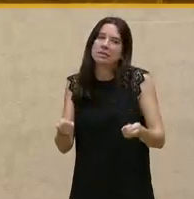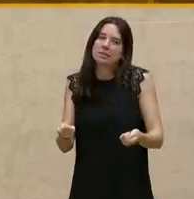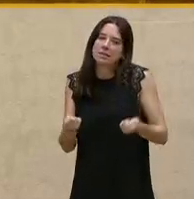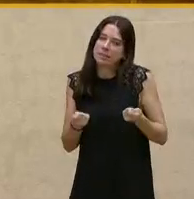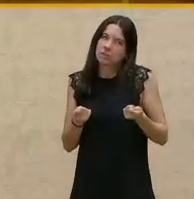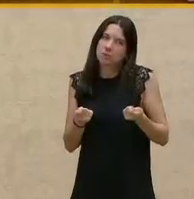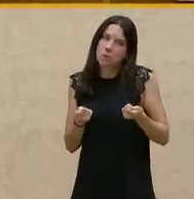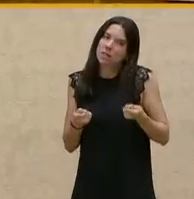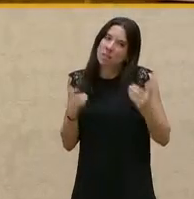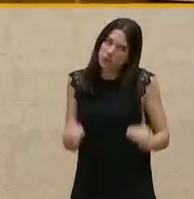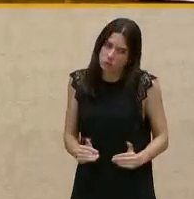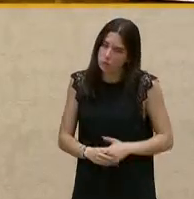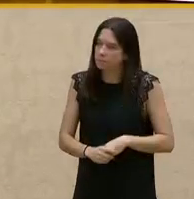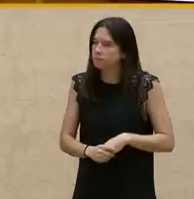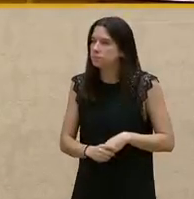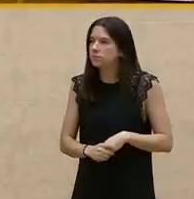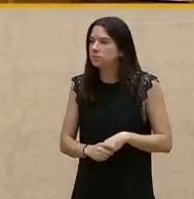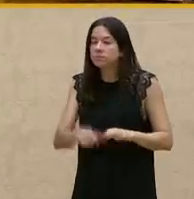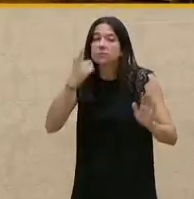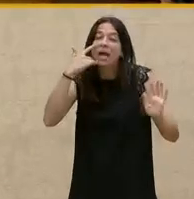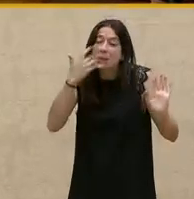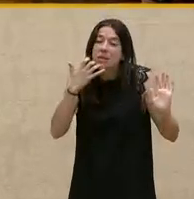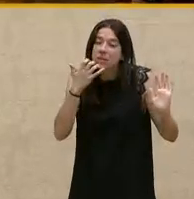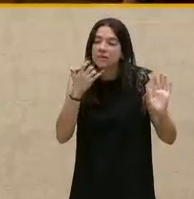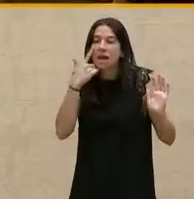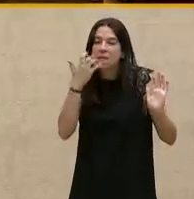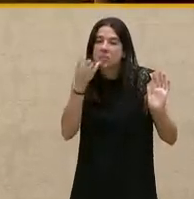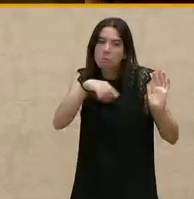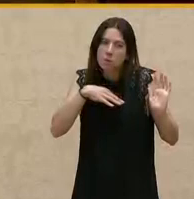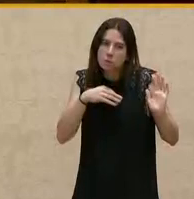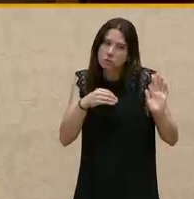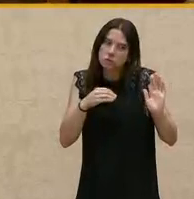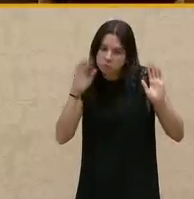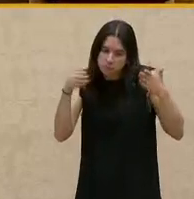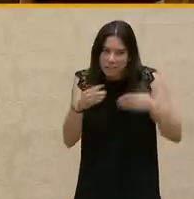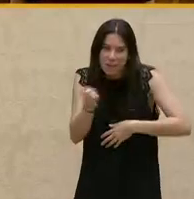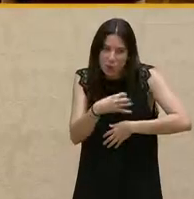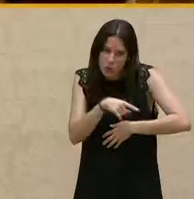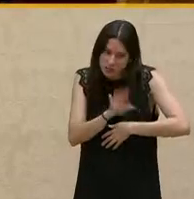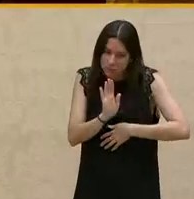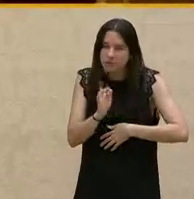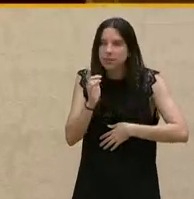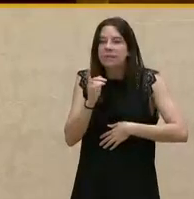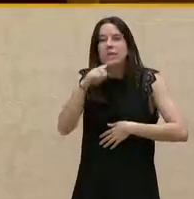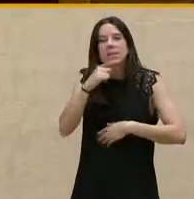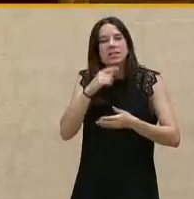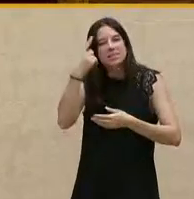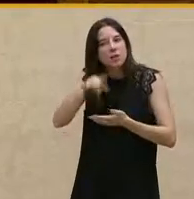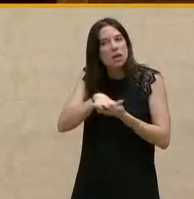Por tanto vamos a ver si podemos trabajar en ese sentido, con esas alternativas de cofinanciación,